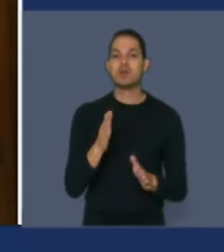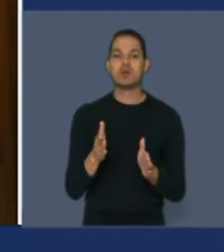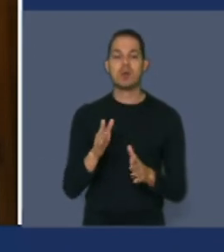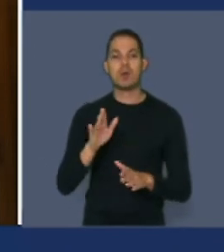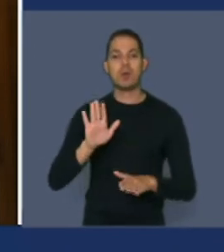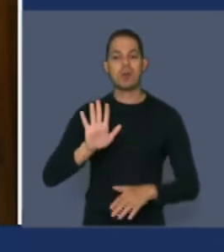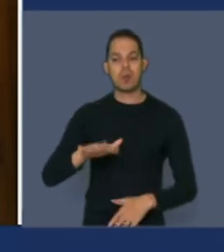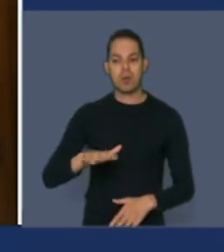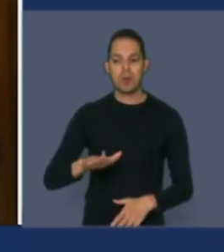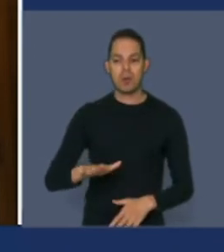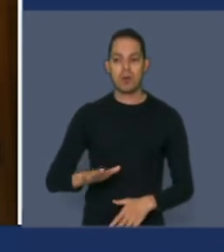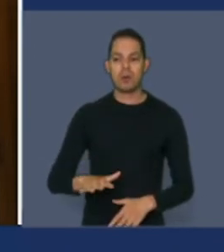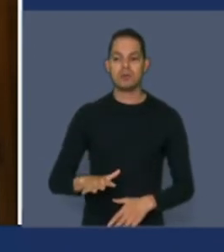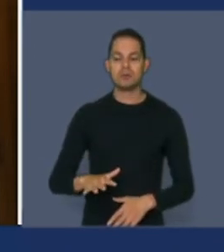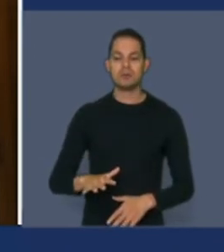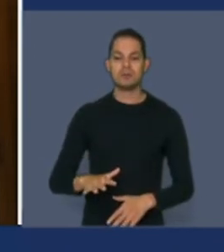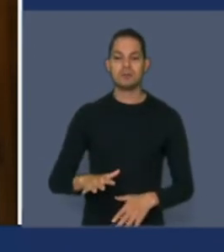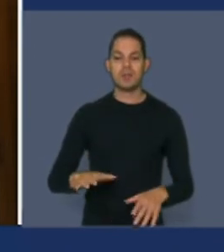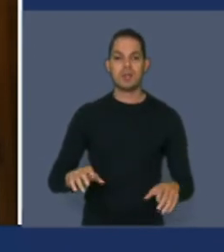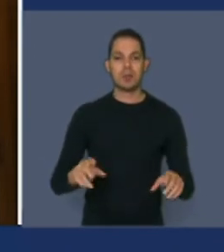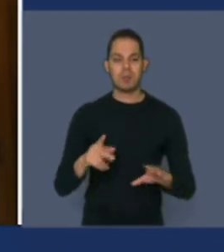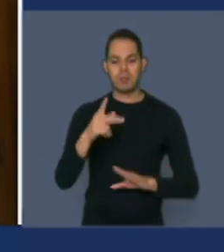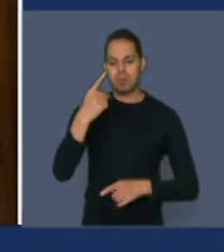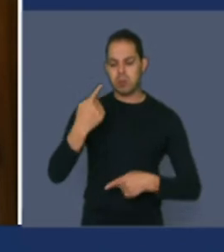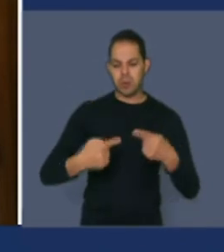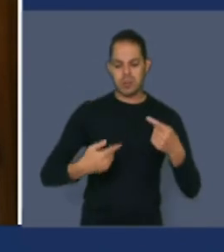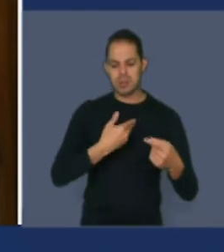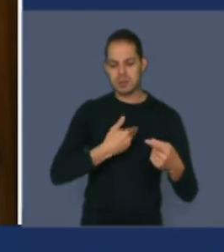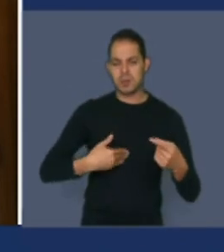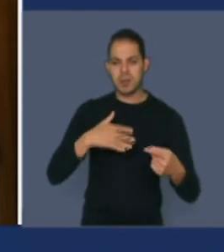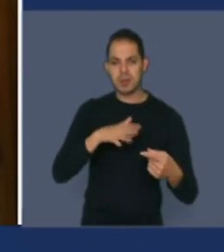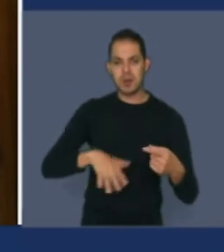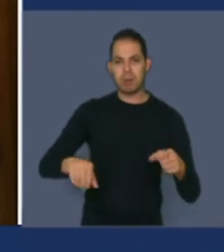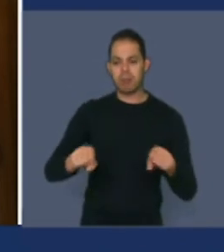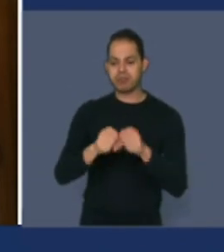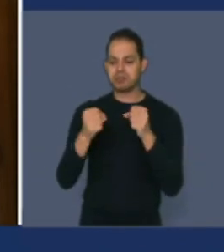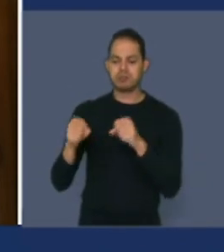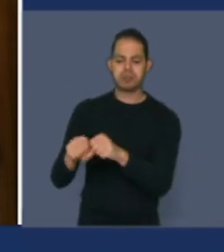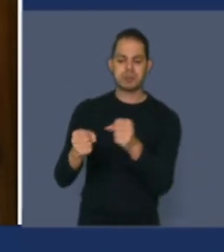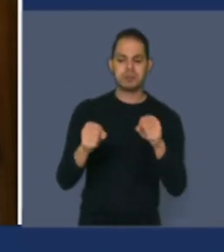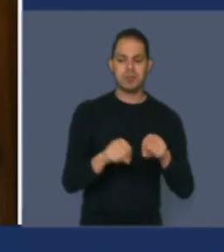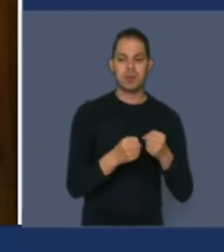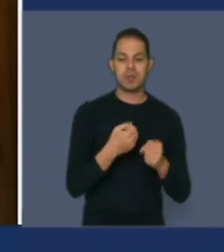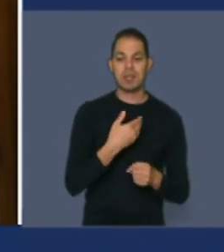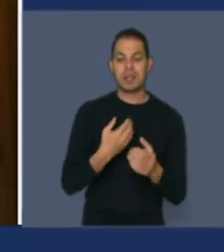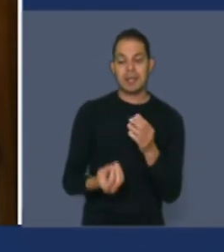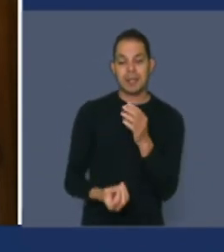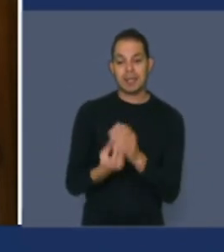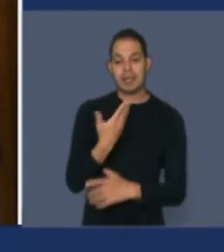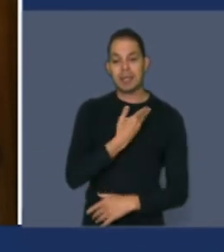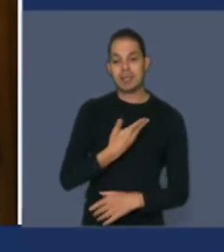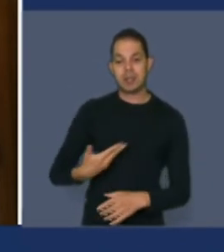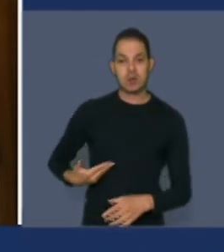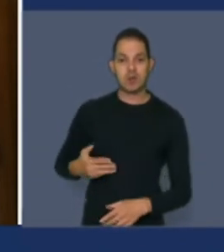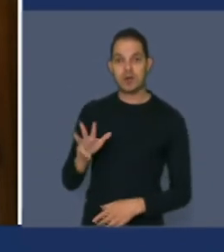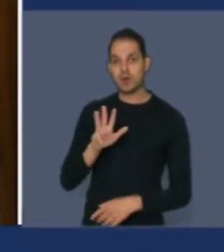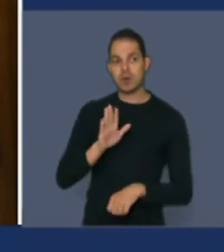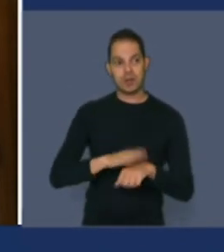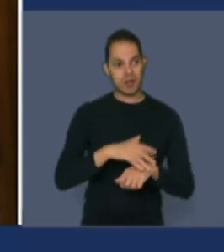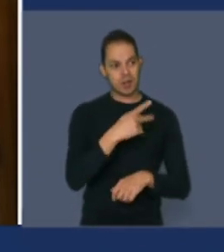PÚBLICAS CRIADAS INCLUSIVE NO GOVERNO LULA QUANDO VOCÊ ERA MINISTRO. AS PESSOAS ESTÃO PASSANDO FOME, O DESEMPREGO